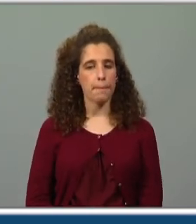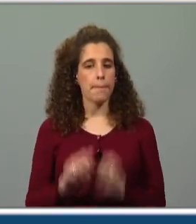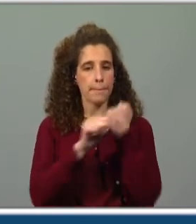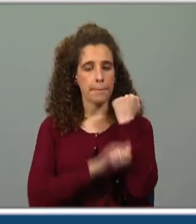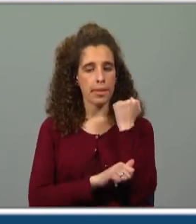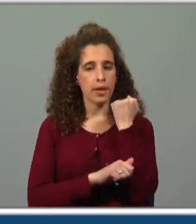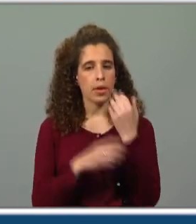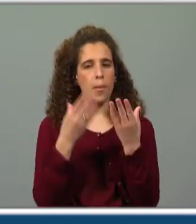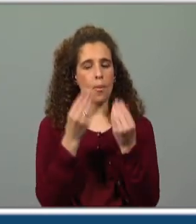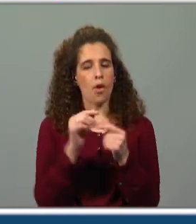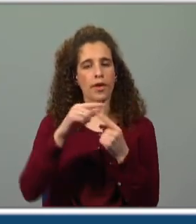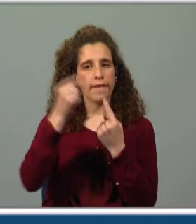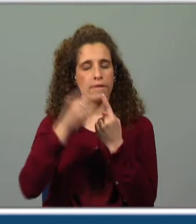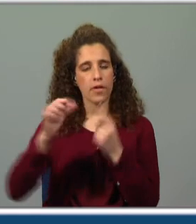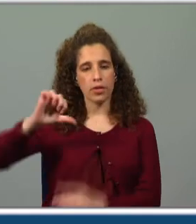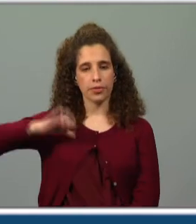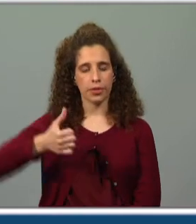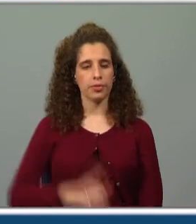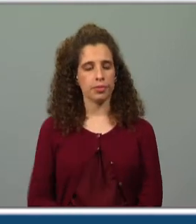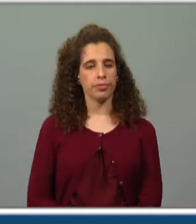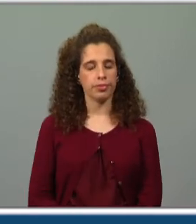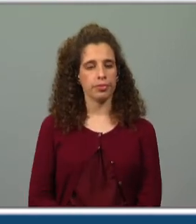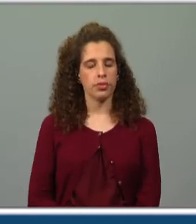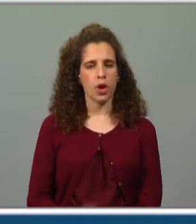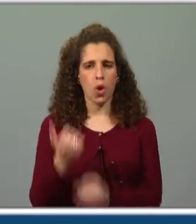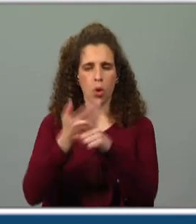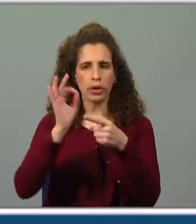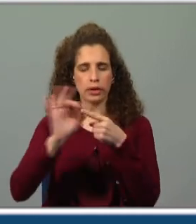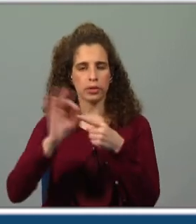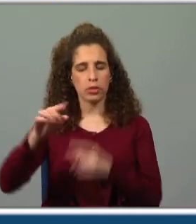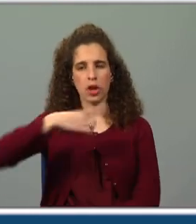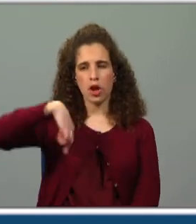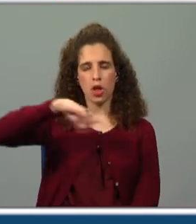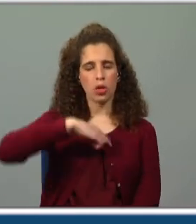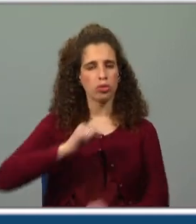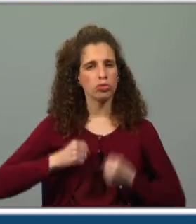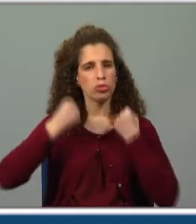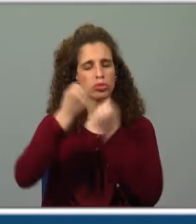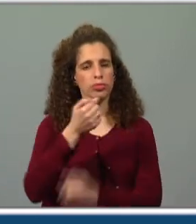tem muitas Folhas Verdes havia um outro elemento que nós conseguimos percecionar 有很多綠葉還有另一個我們可以感知的元素